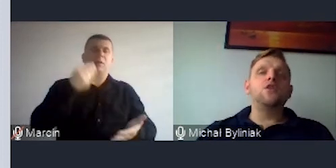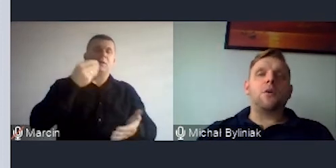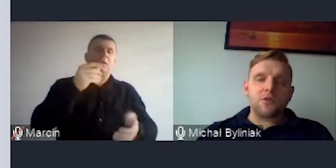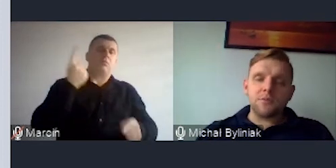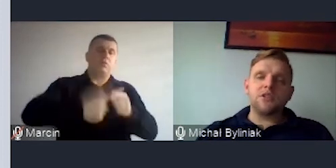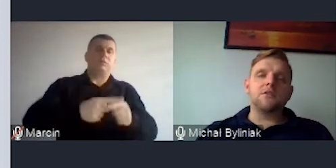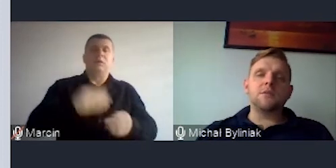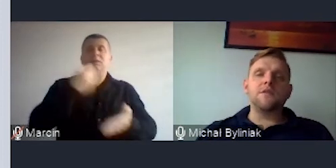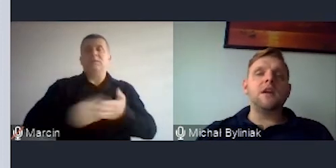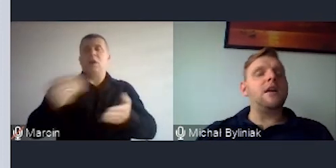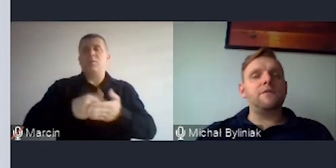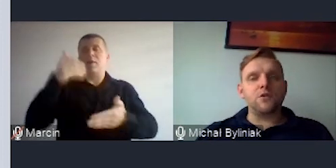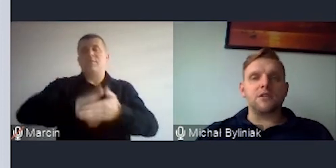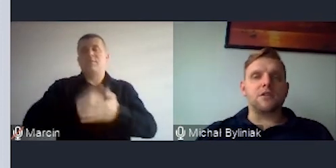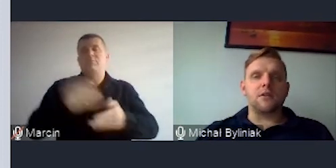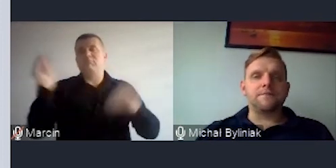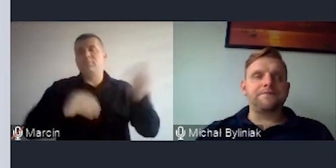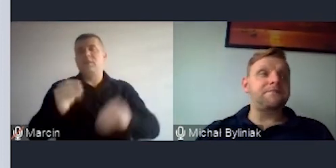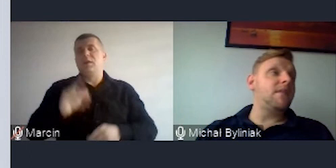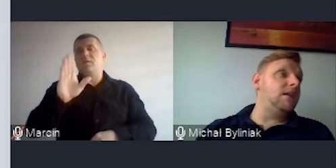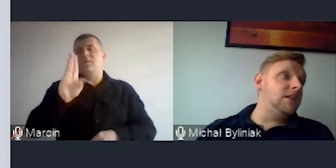To może być jedno zamówienie, ale w dwóch częściach.